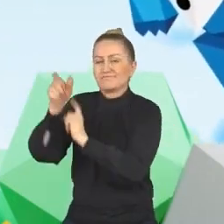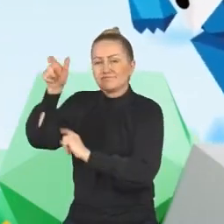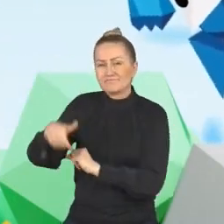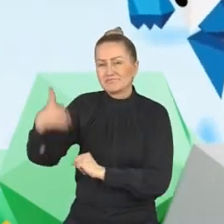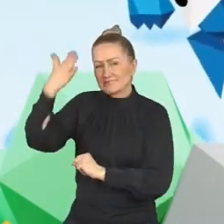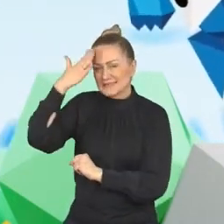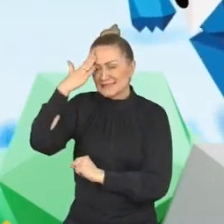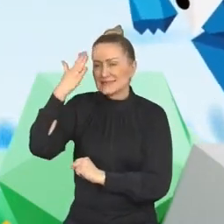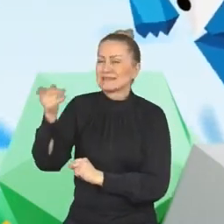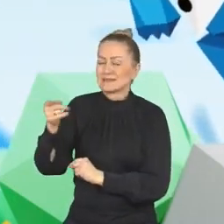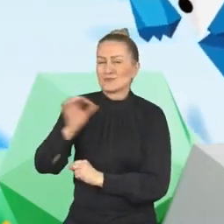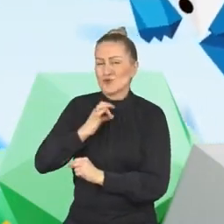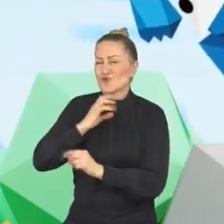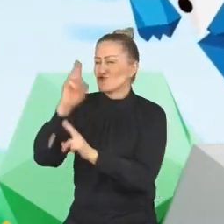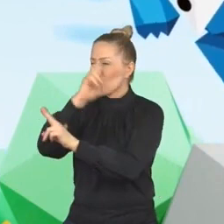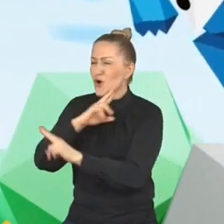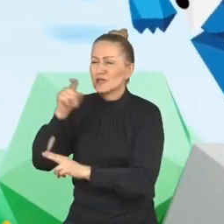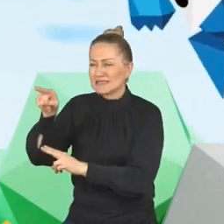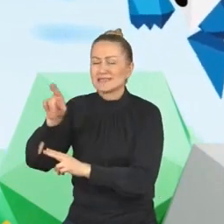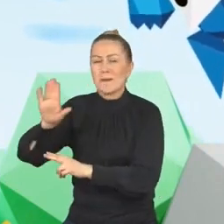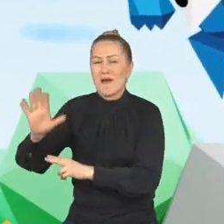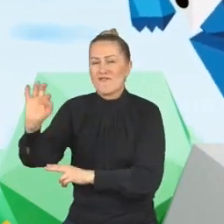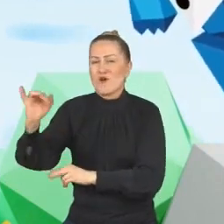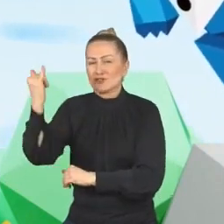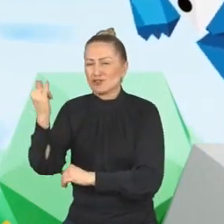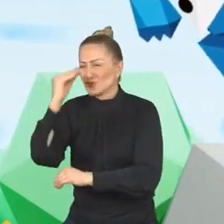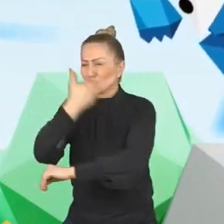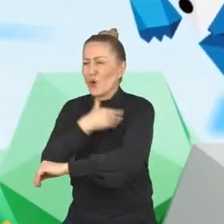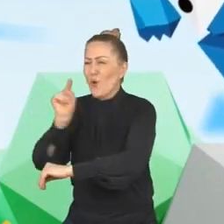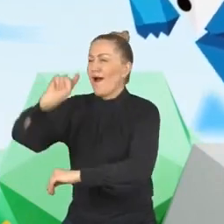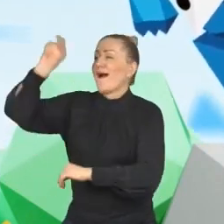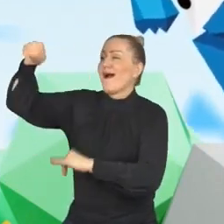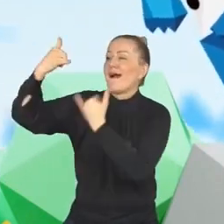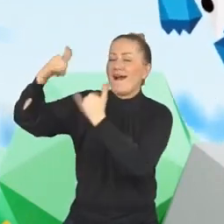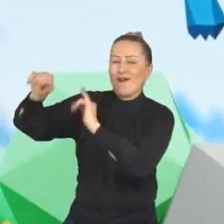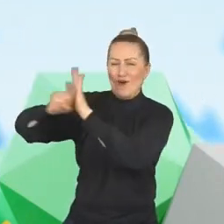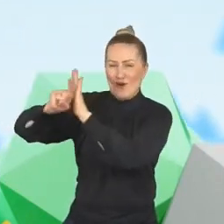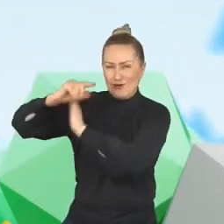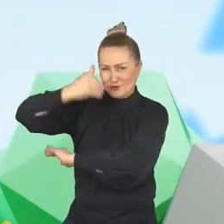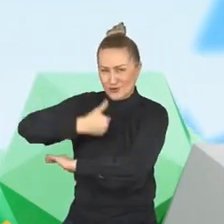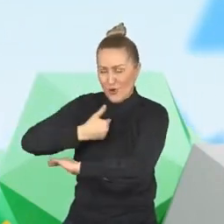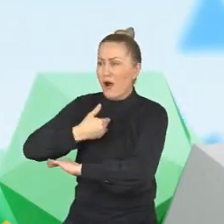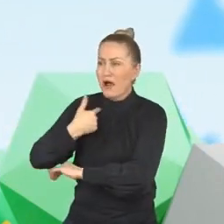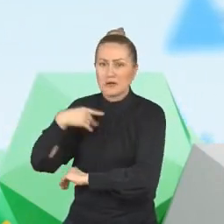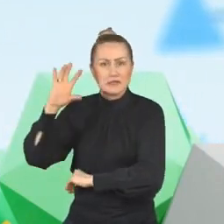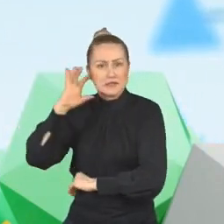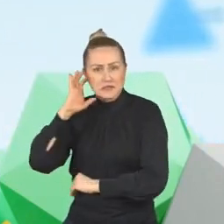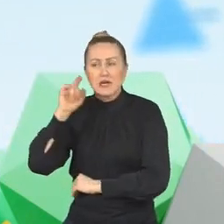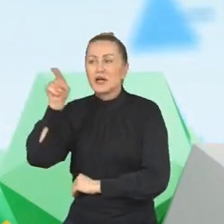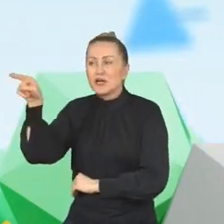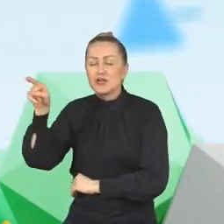rodzicami, którzy mają swoje dziecko w innej szkole i słyszycie od nich, że dzieciaki, które dołączyły do klasy A przyjechały do